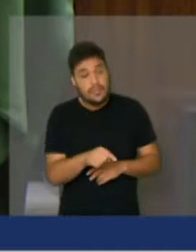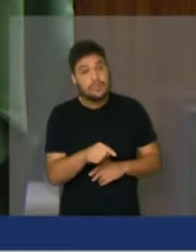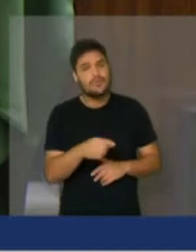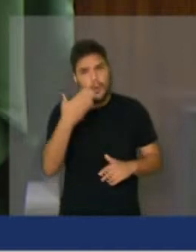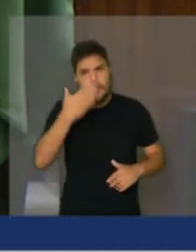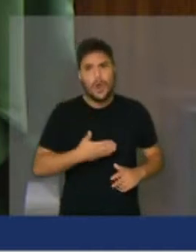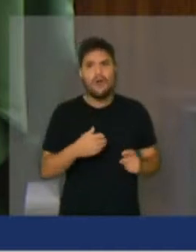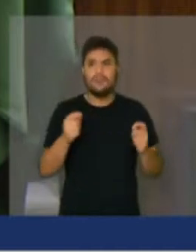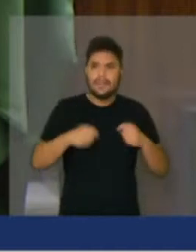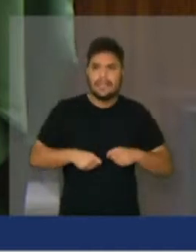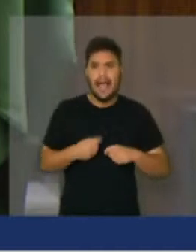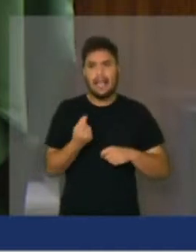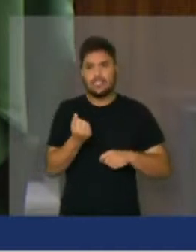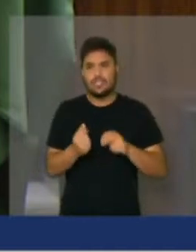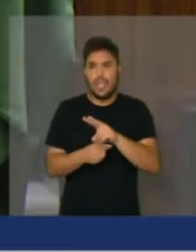MICRO E PEQUENA EMPRESA. 24 MESES, MUNICÍPIO PAGA. E